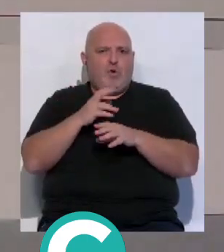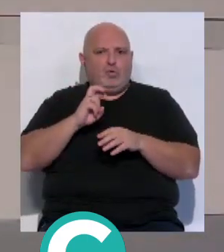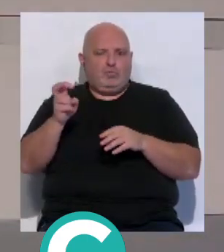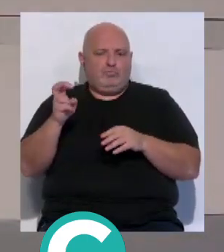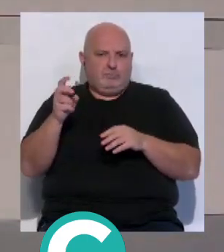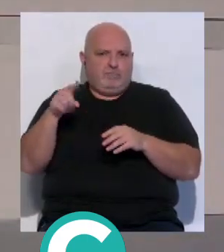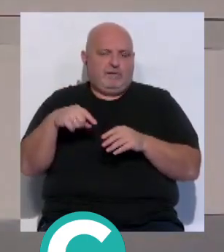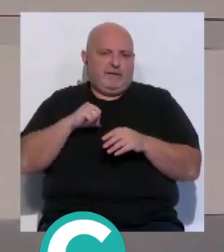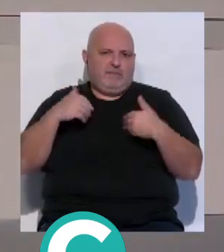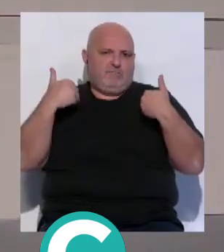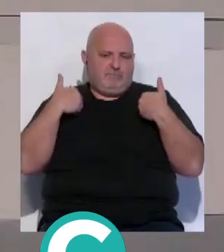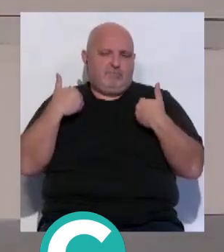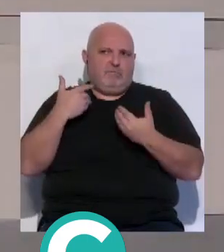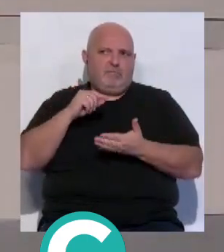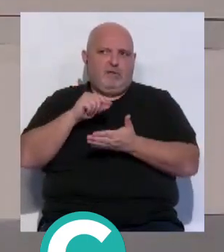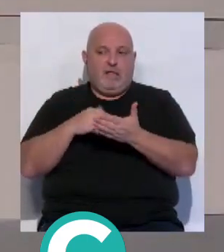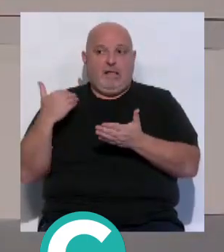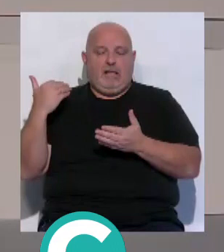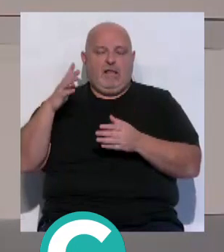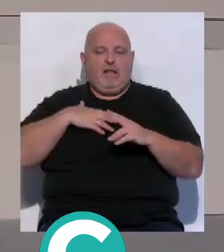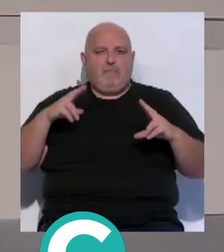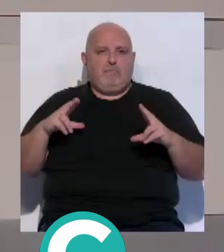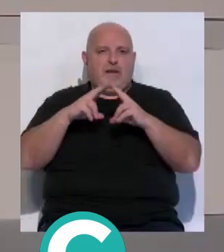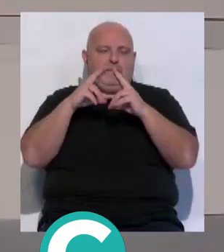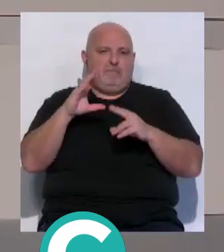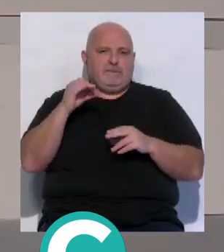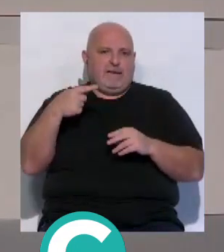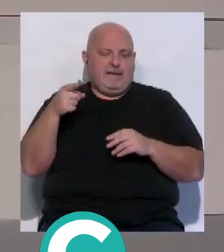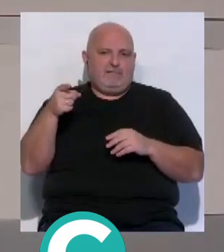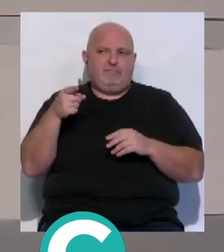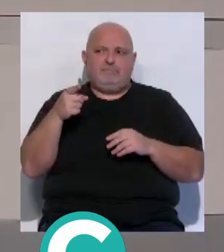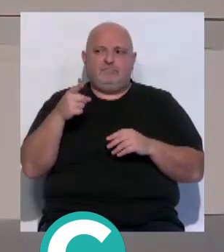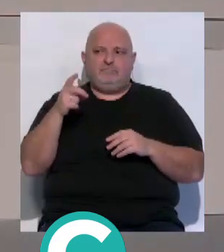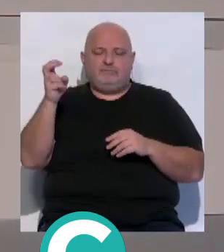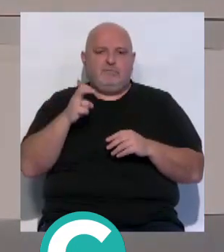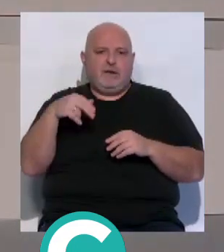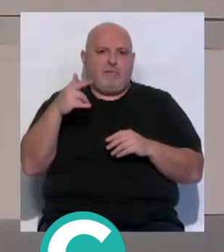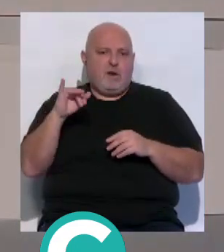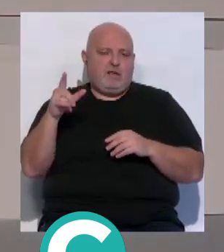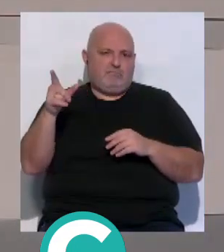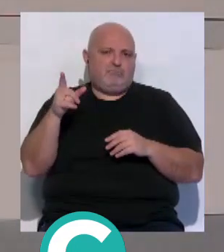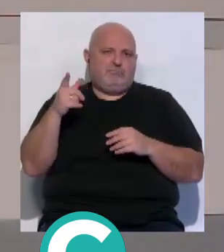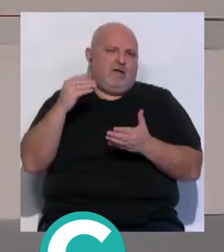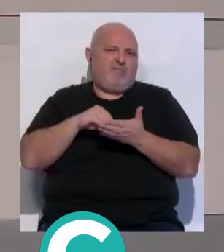importantísimo que ha firmado ahora en el París Saint Germain procedente del Napoli y jugador que